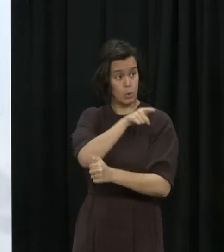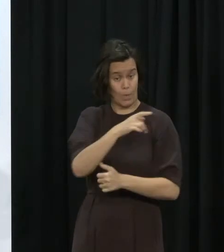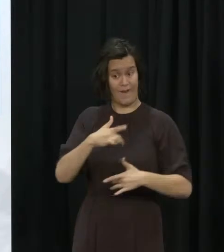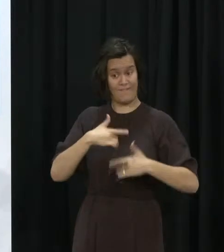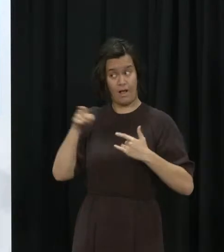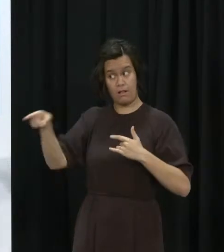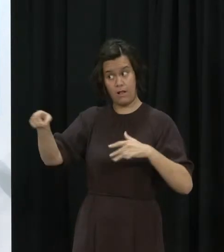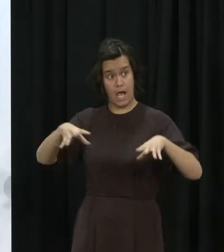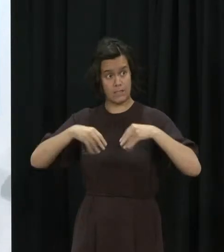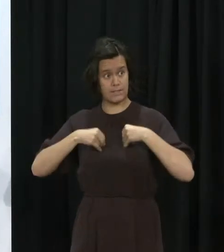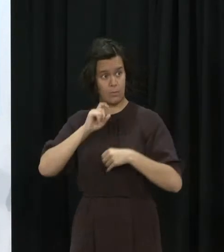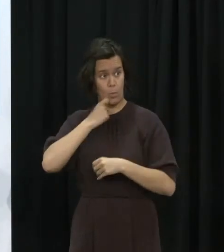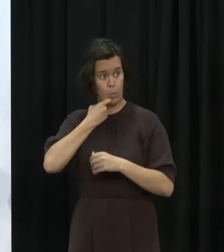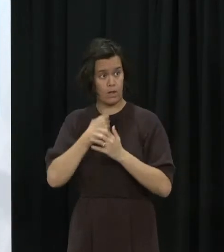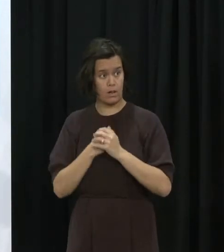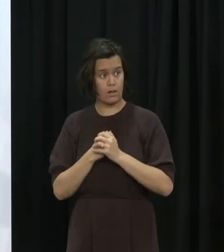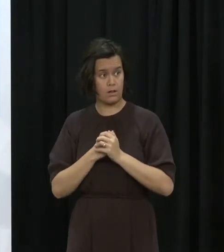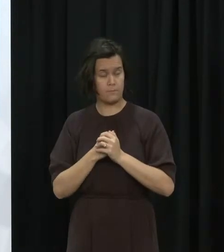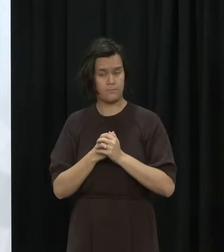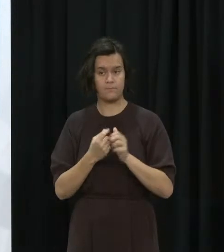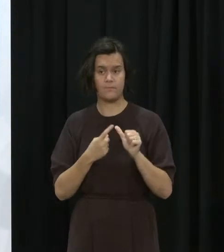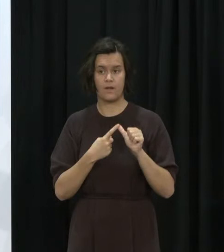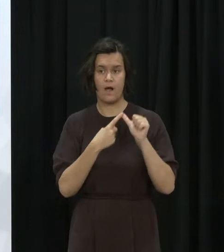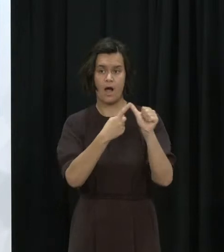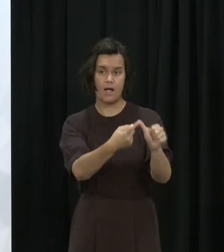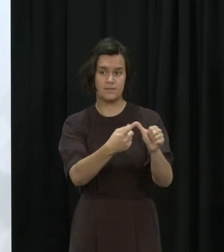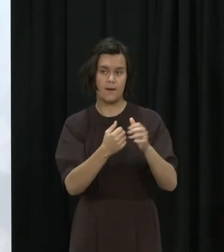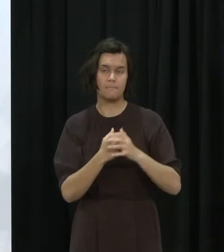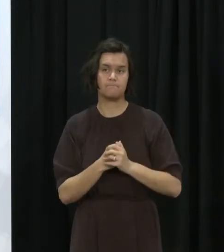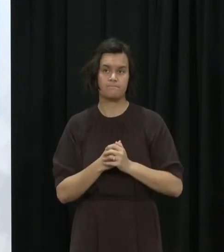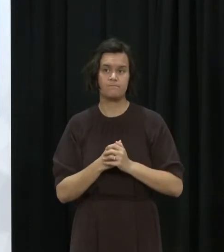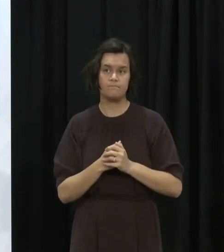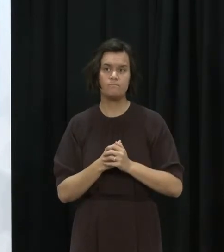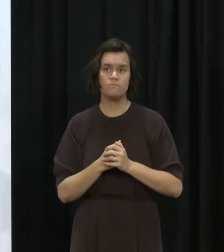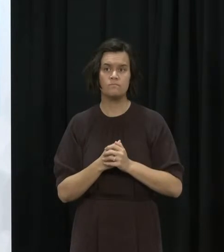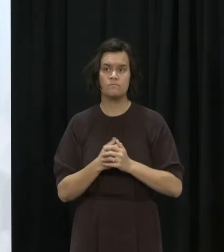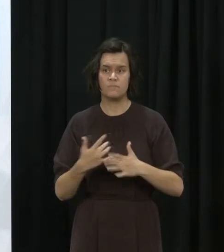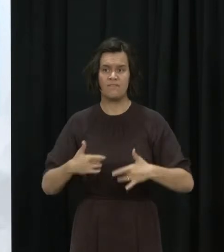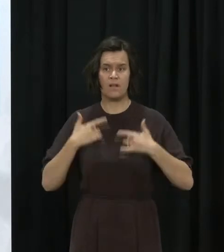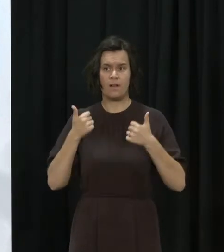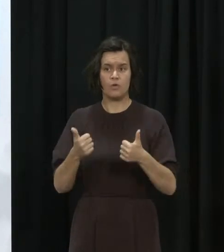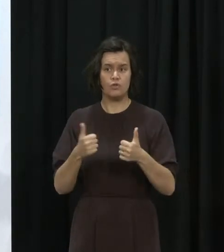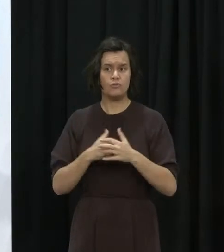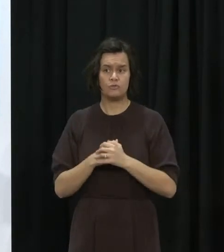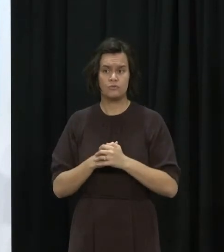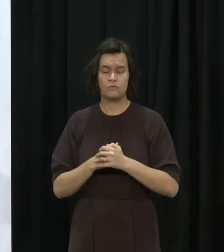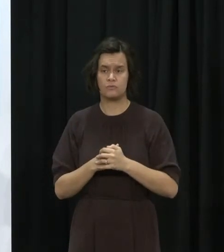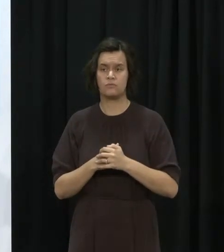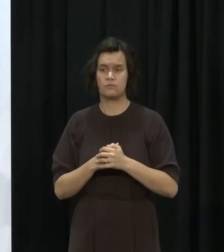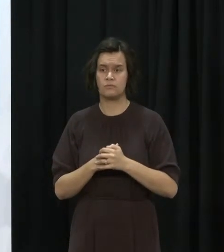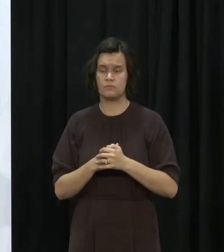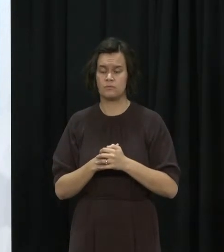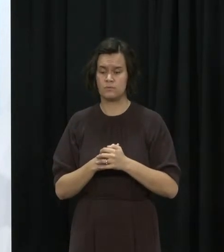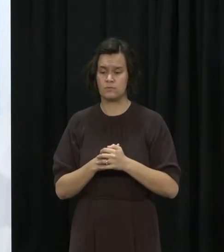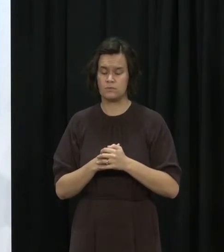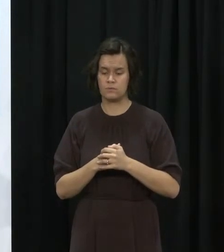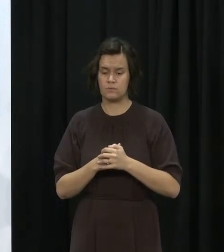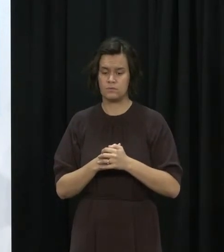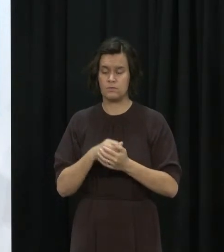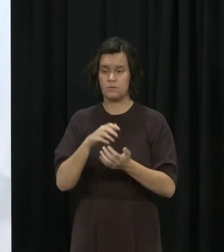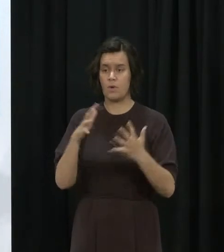kaupapa mo nga tamariki Maori.